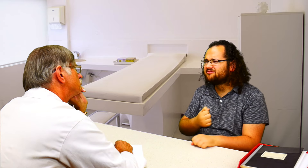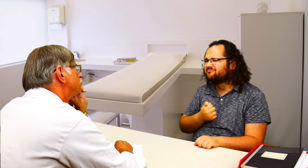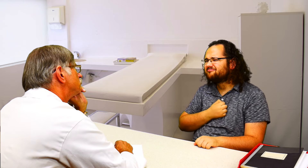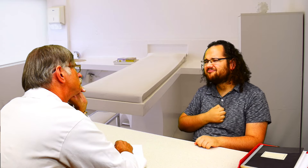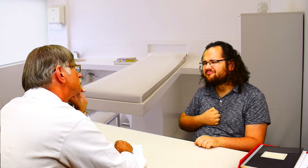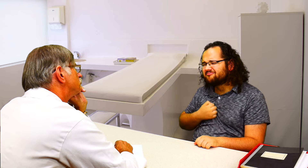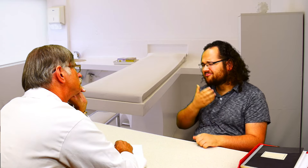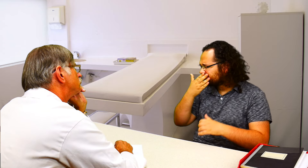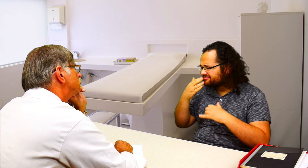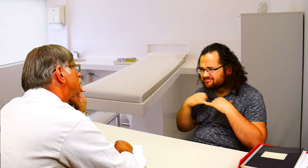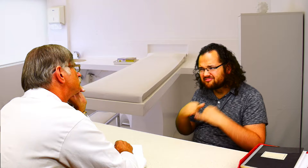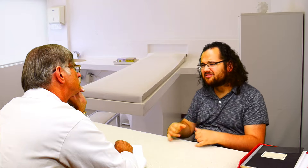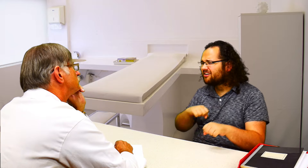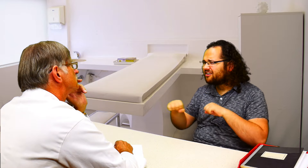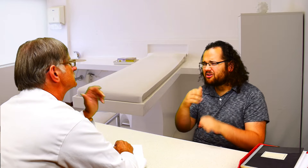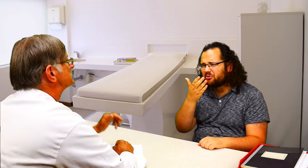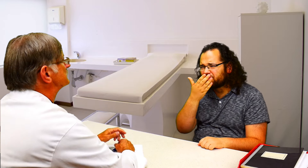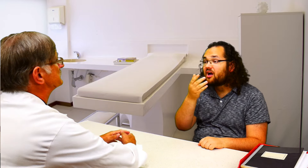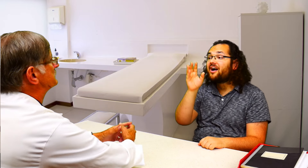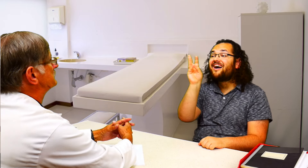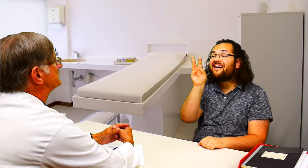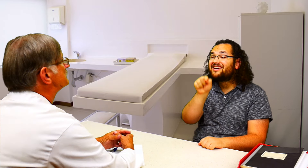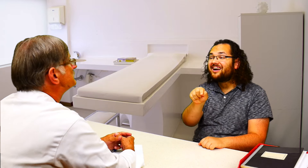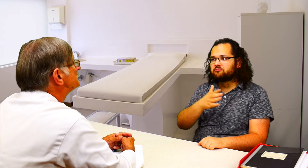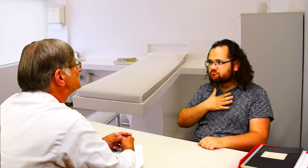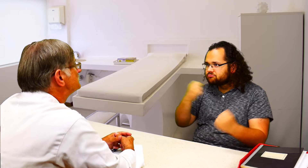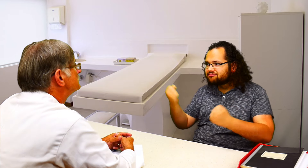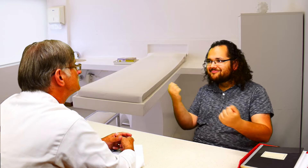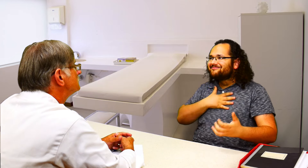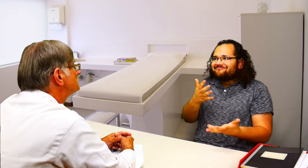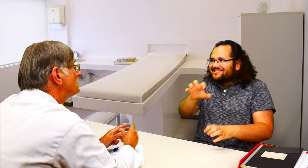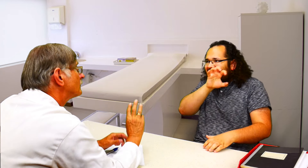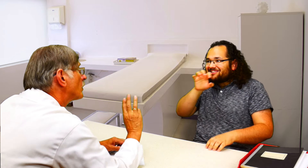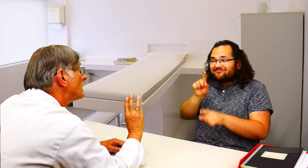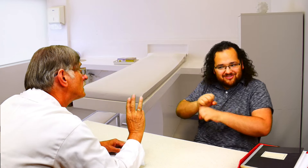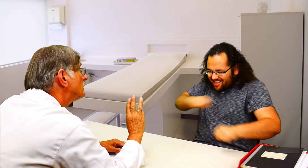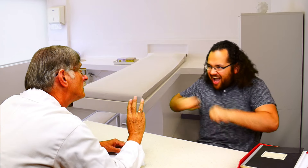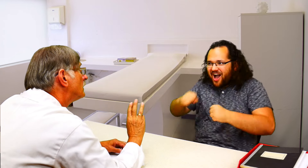Czuję smutek, nie mam energii... A we wtorki czuję pełnię energii, i radość!